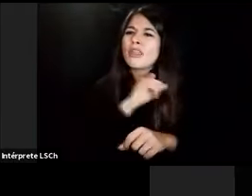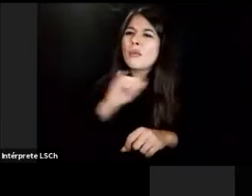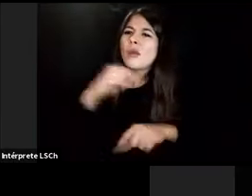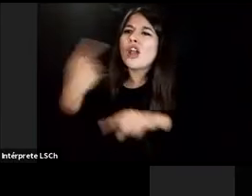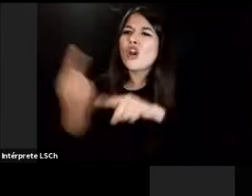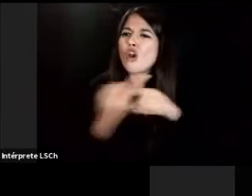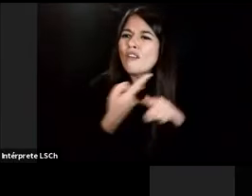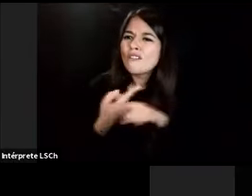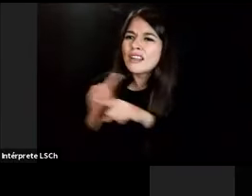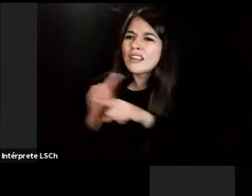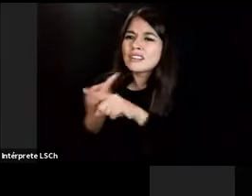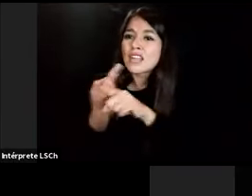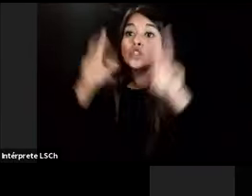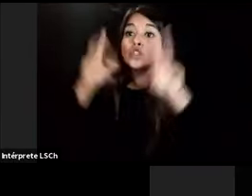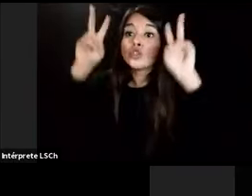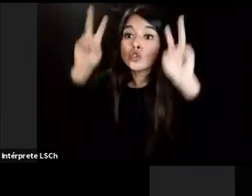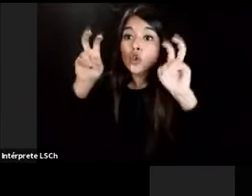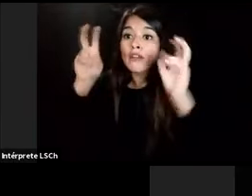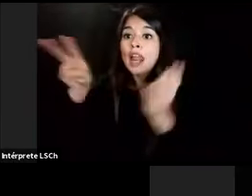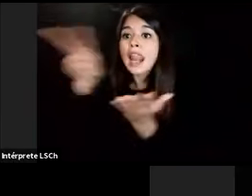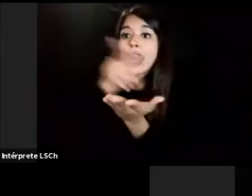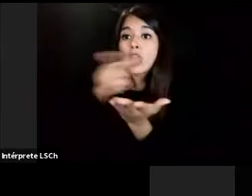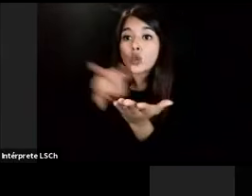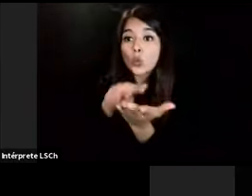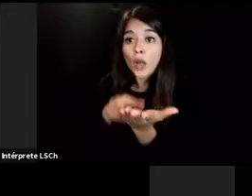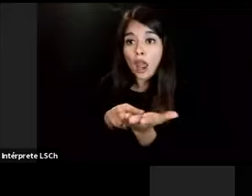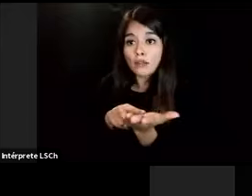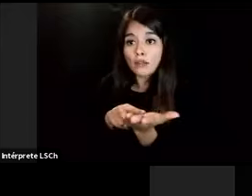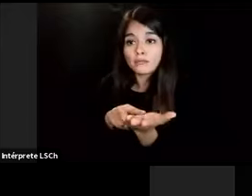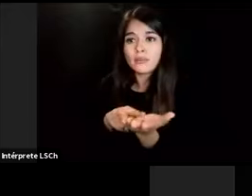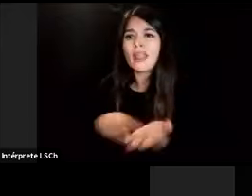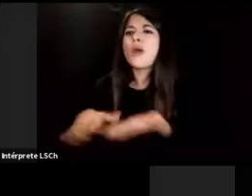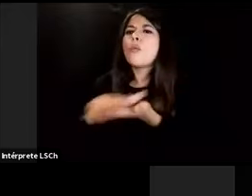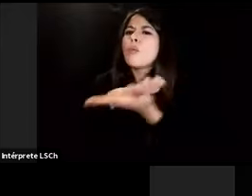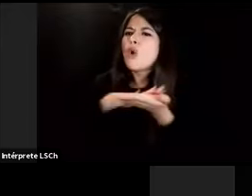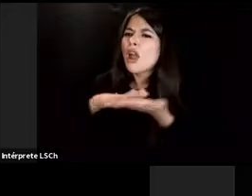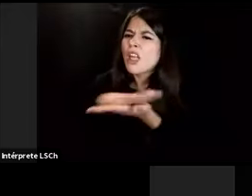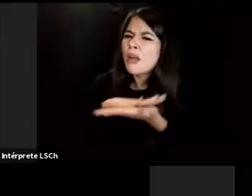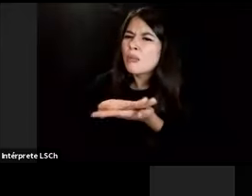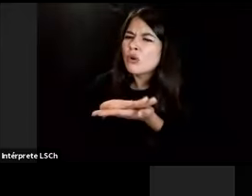Chile o la lectura en el mundo. Por ejemplo cuando se habla de si las personas